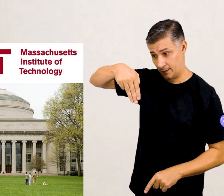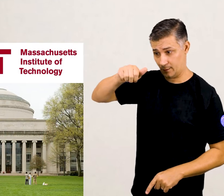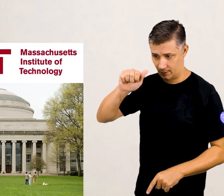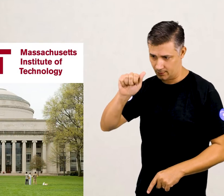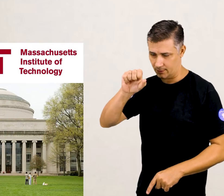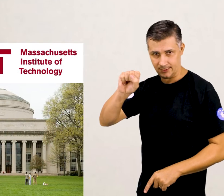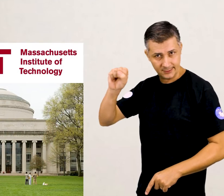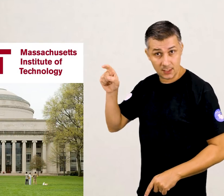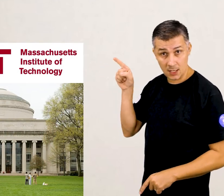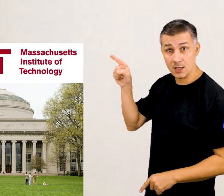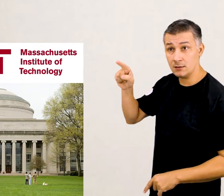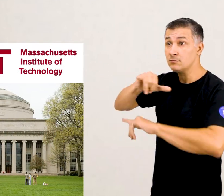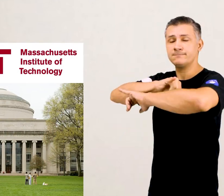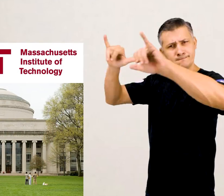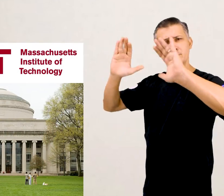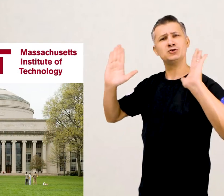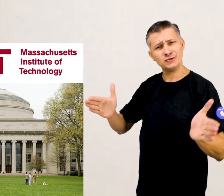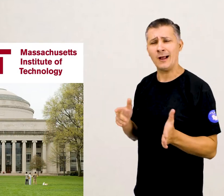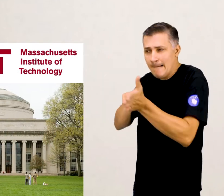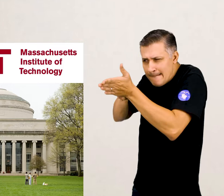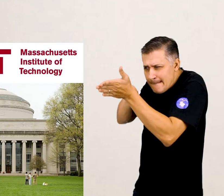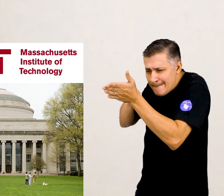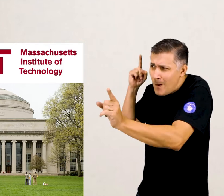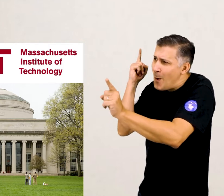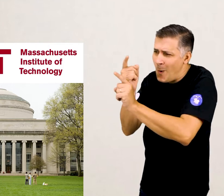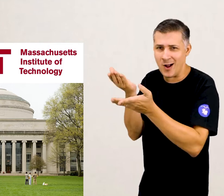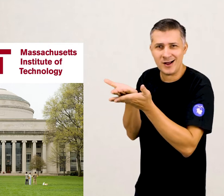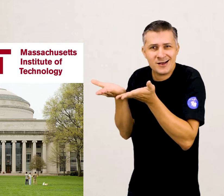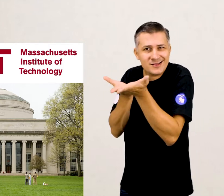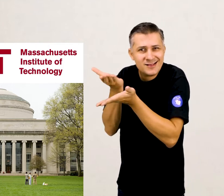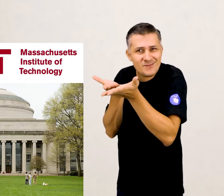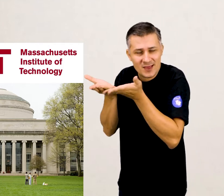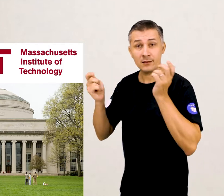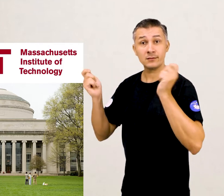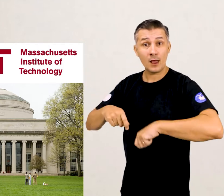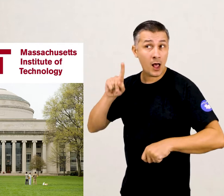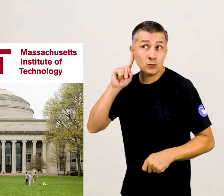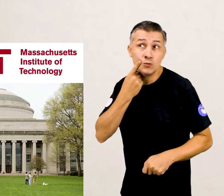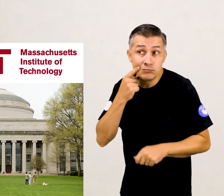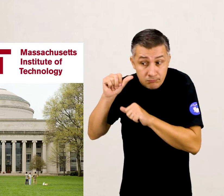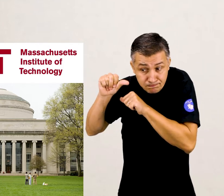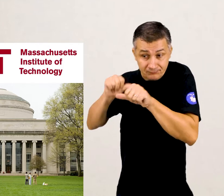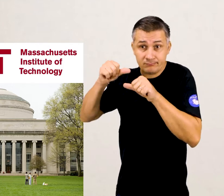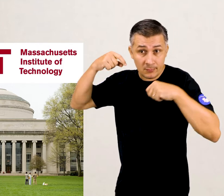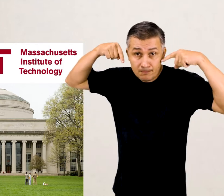Unidos, anunciaram que estão desenvolvendo um tratamento que reverte a surdez.